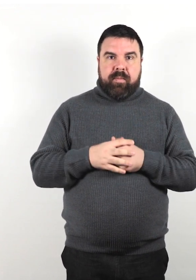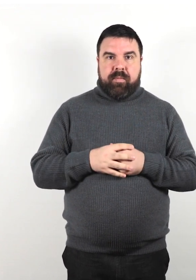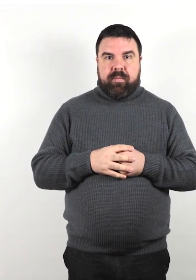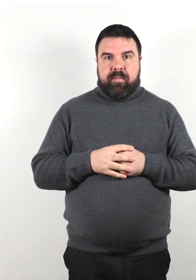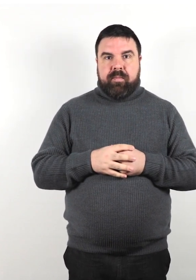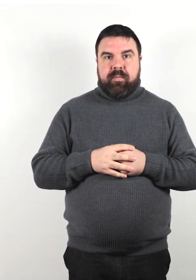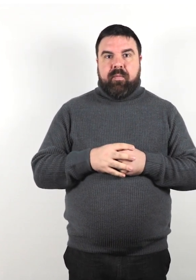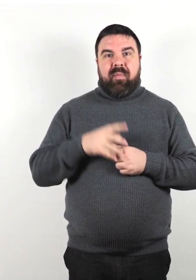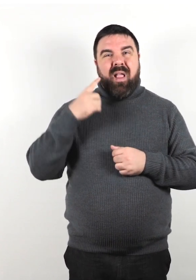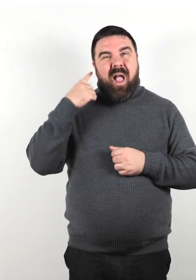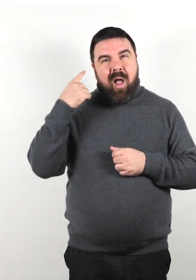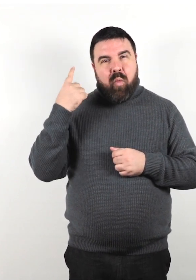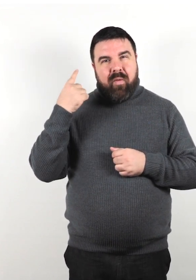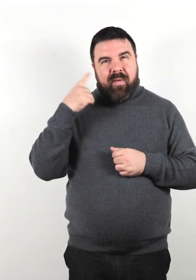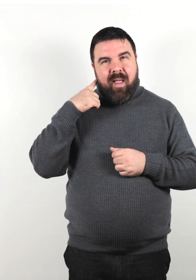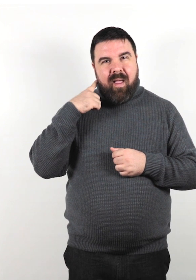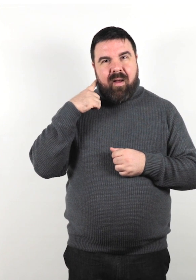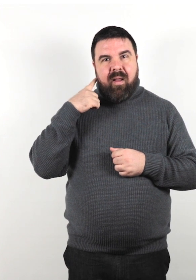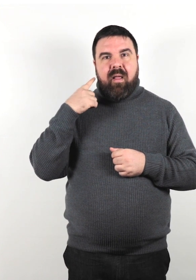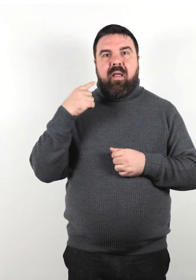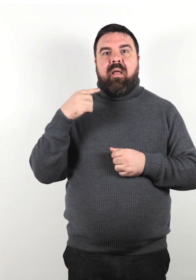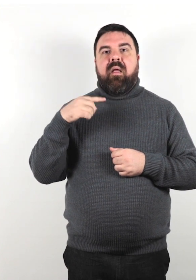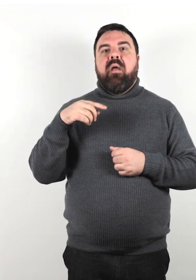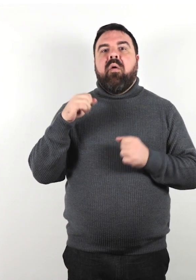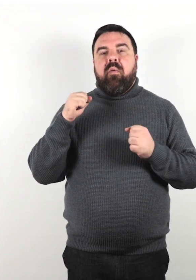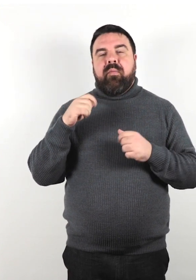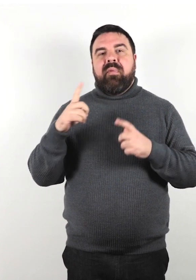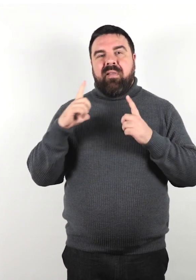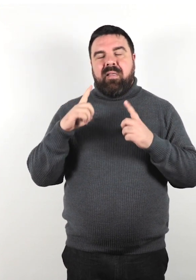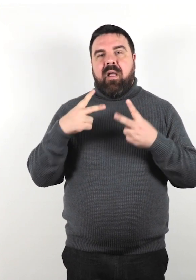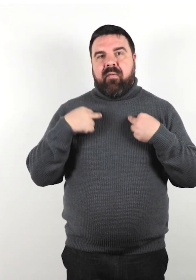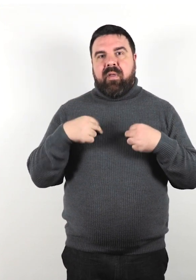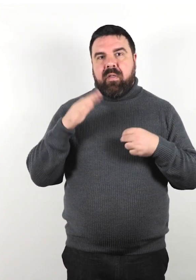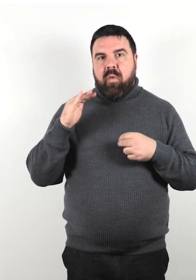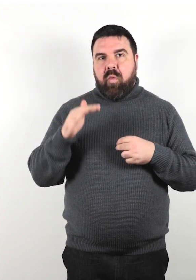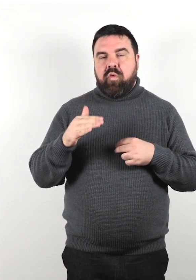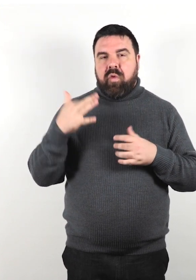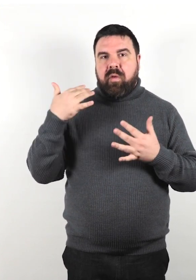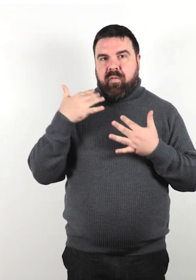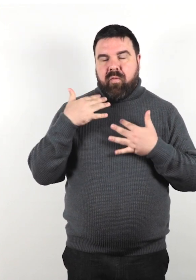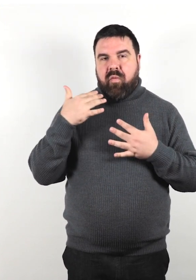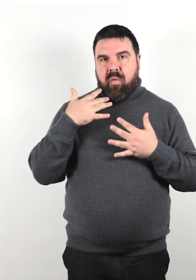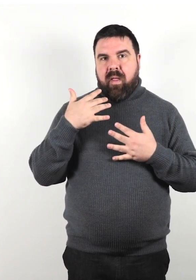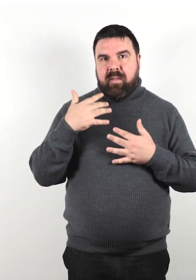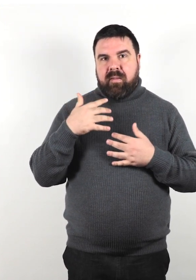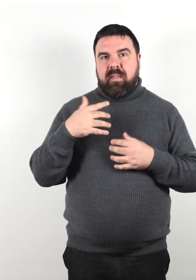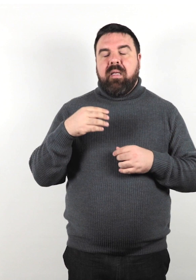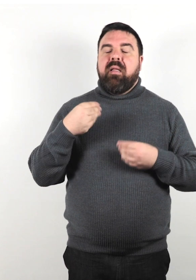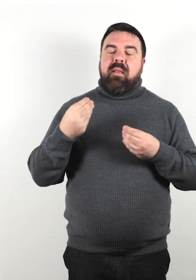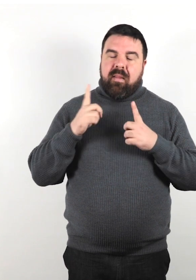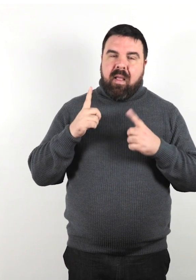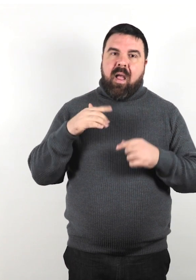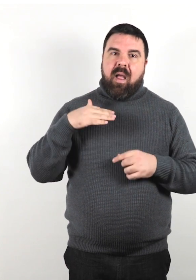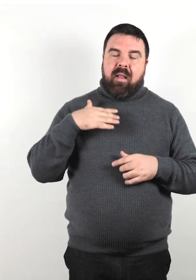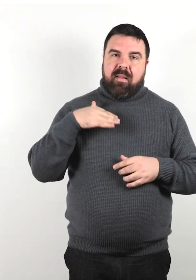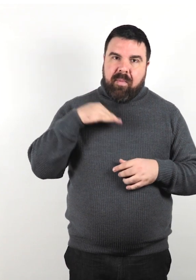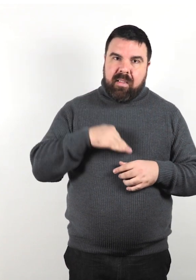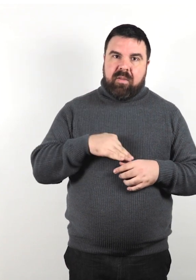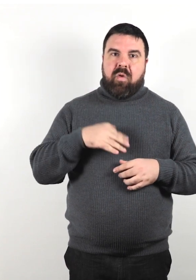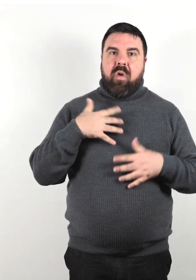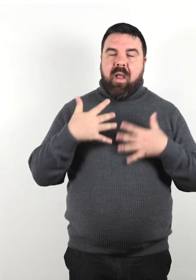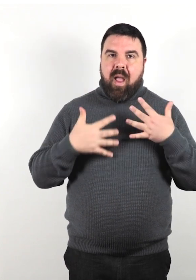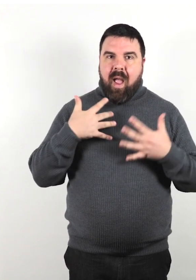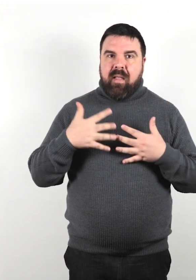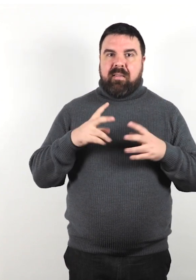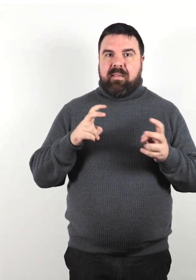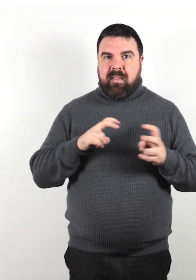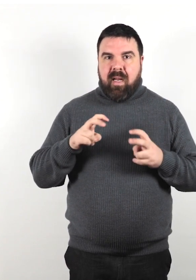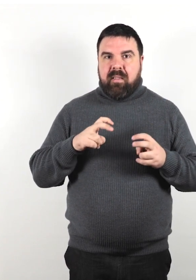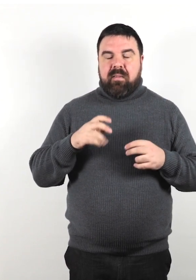L'acufene influisce sulla qualità della vita quotidiana e può portare a depressione, ansia, stress e privazione del sonno.